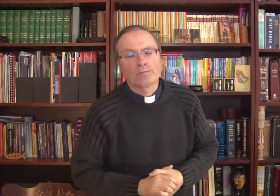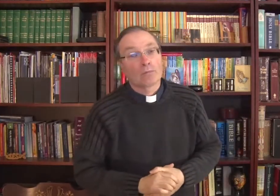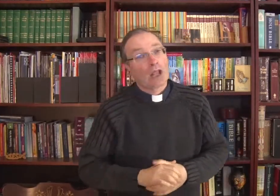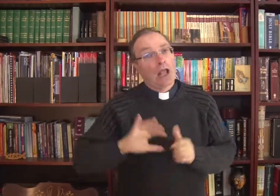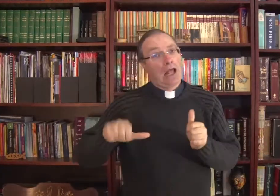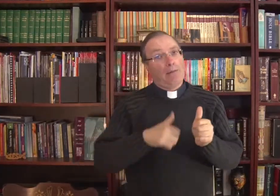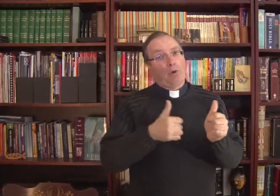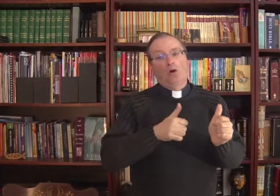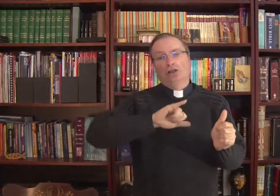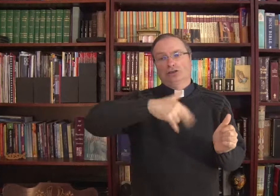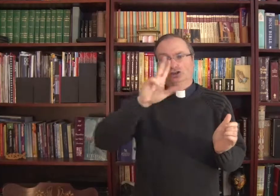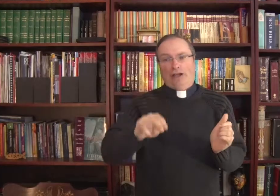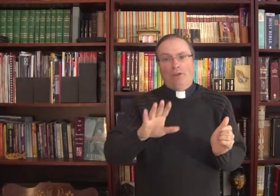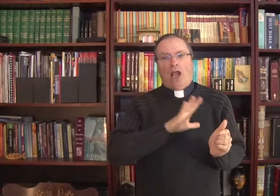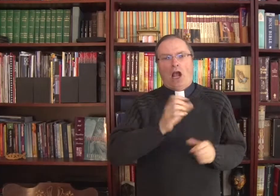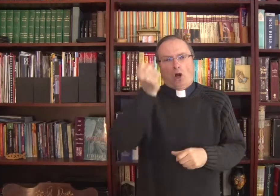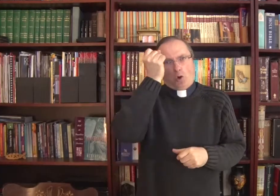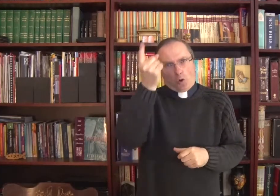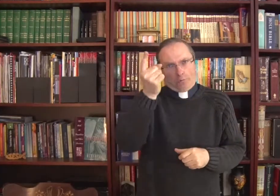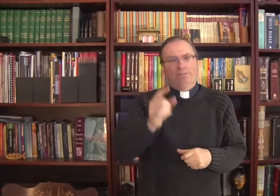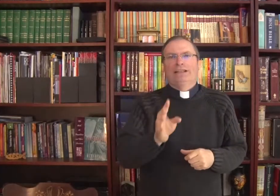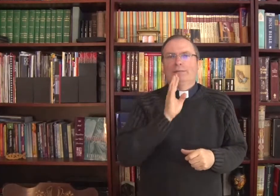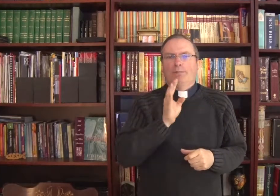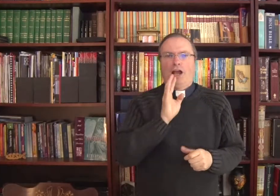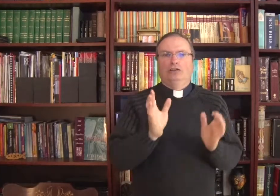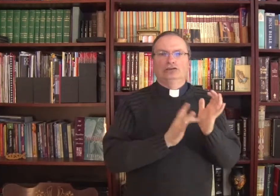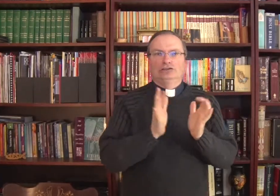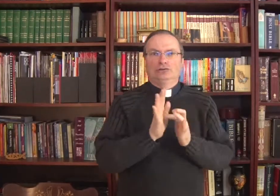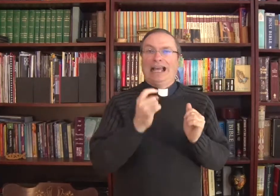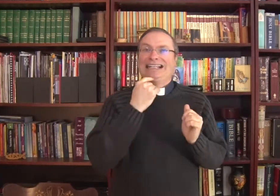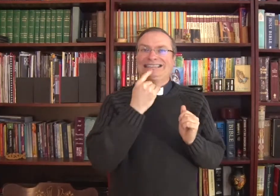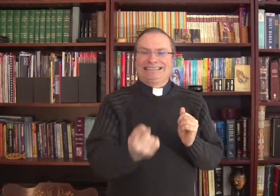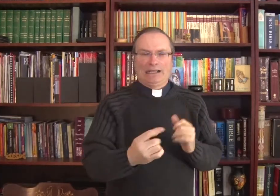L’apôtre Jean a compris les paroles de Jésus en disant: